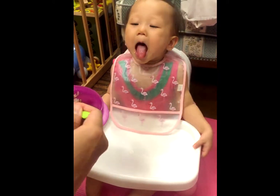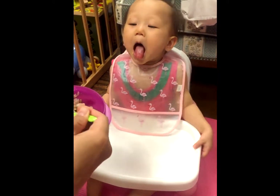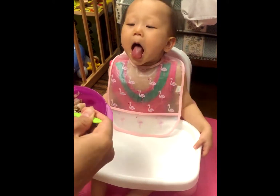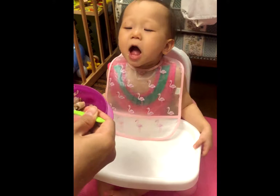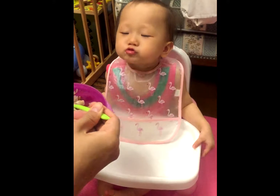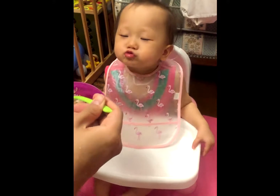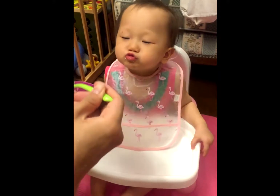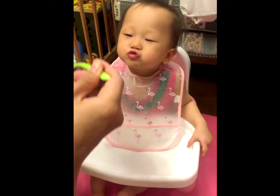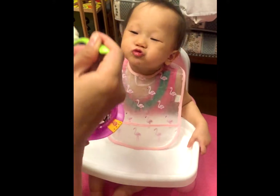たまご？